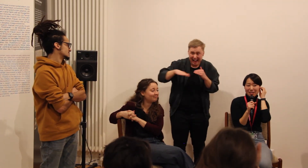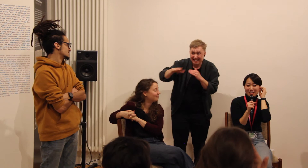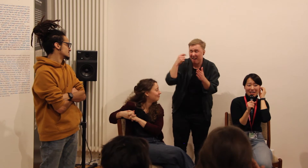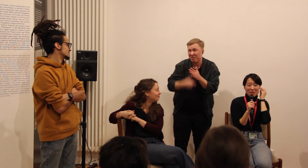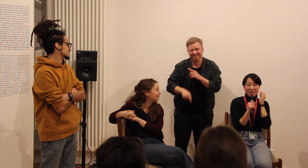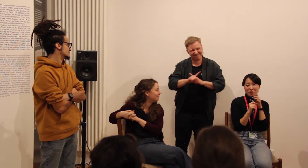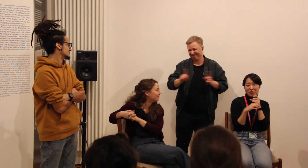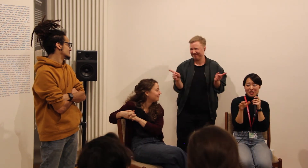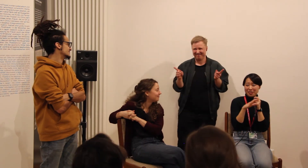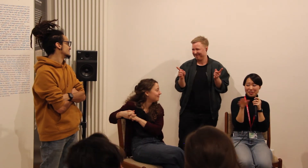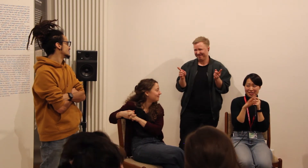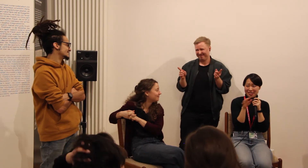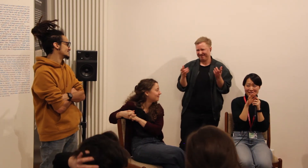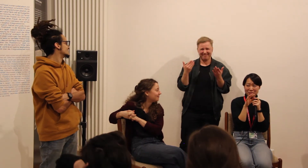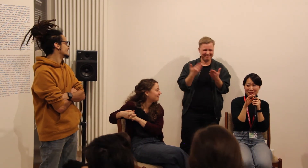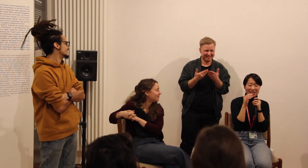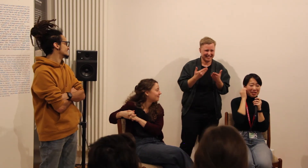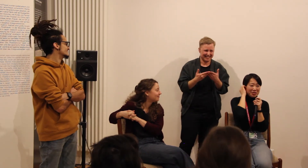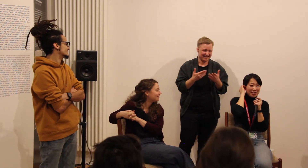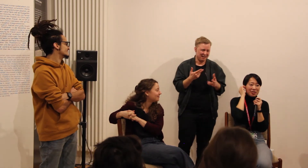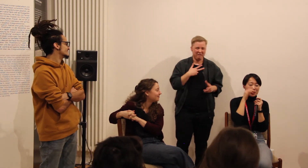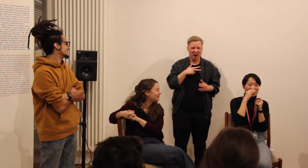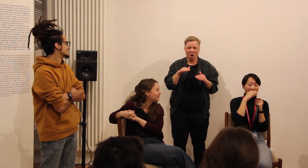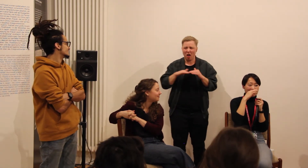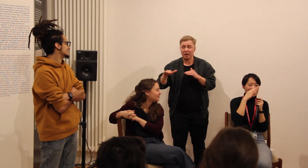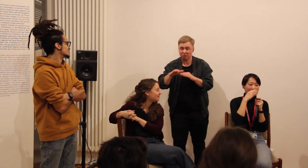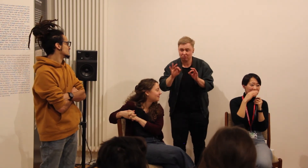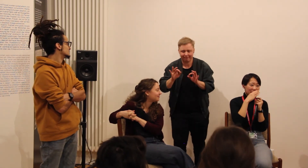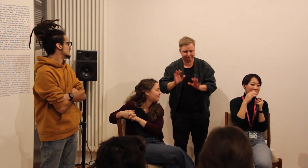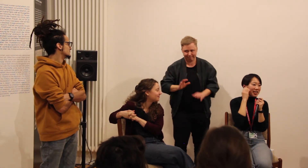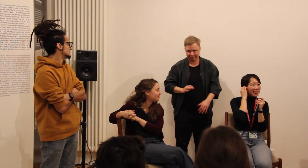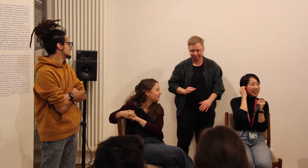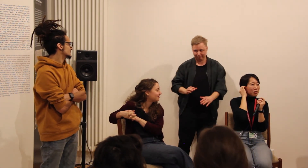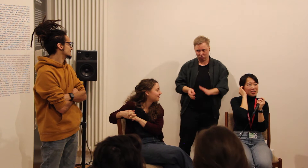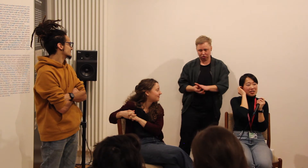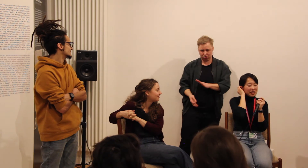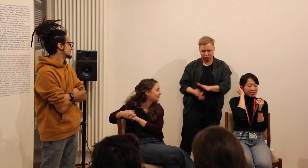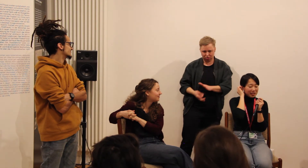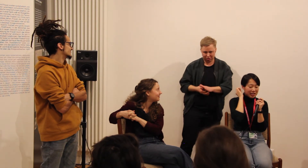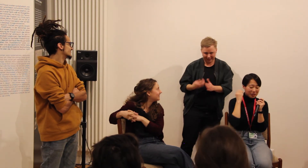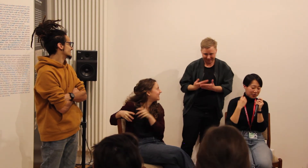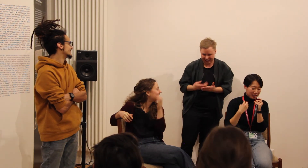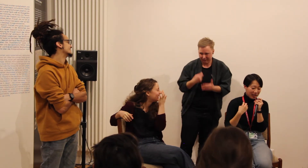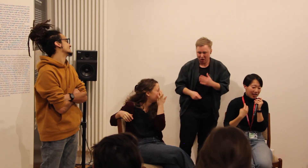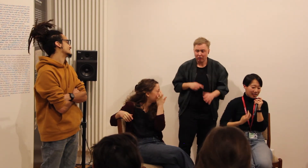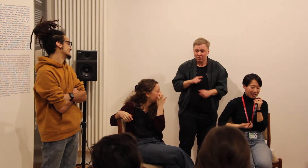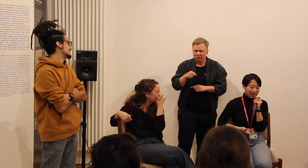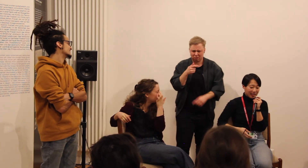Weil es wirklich nicht so toll war, wie soll ich sagen, es hat dort sehr gestunken.